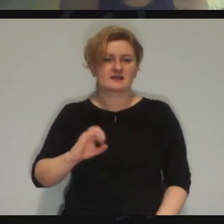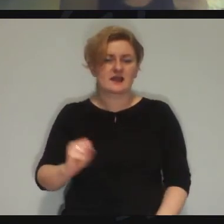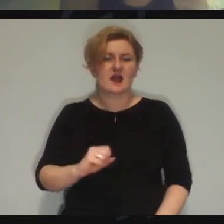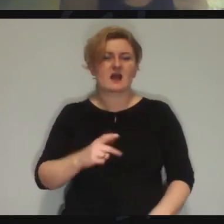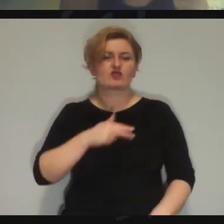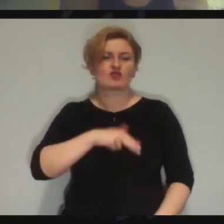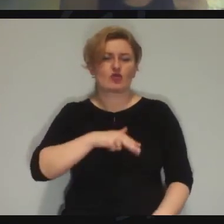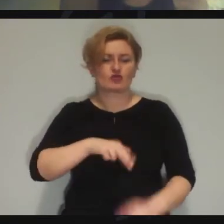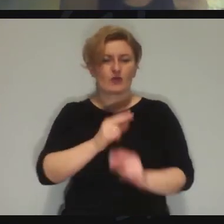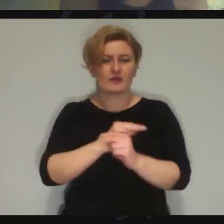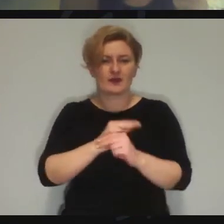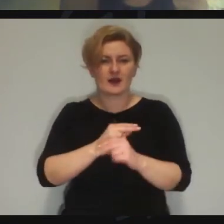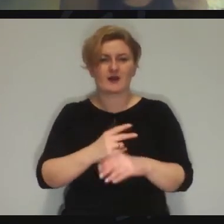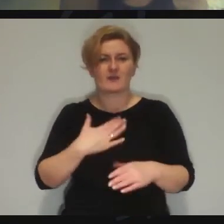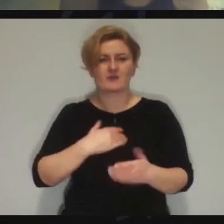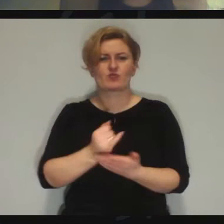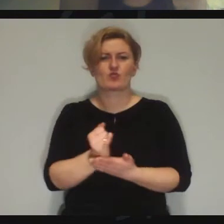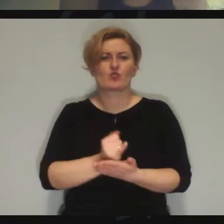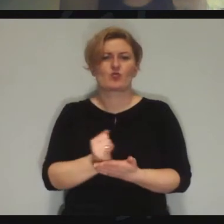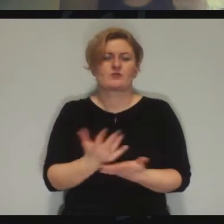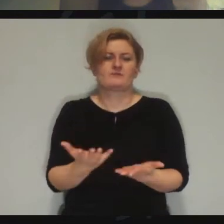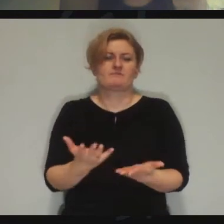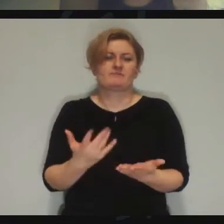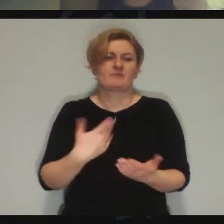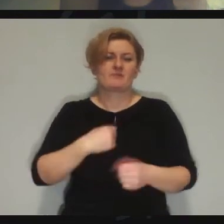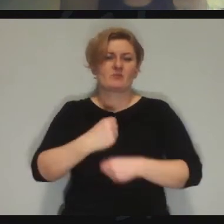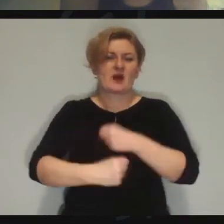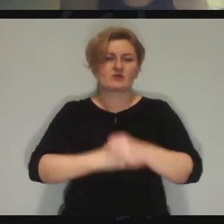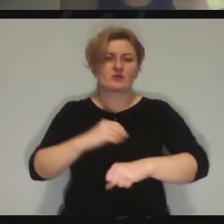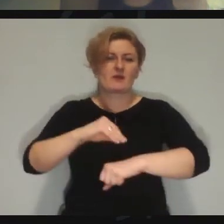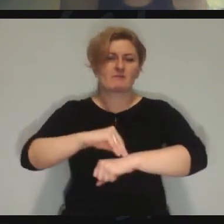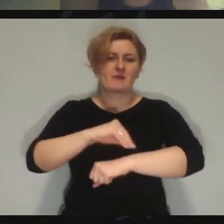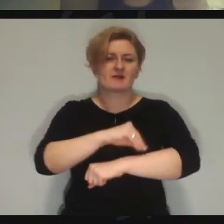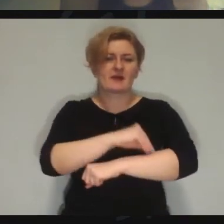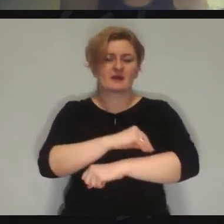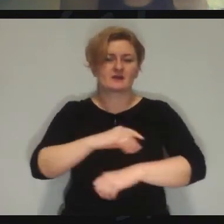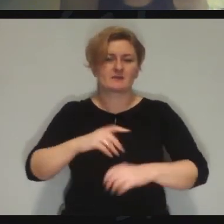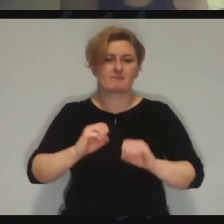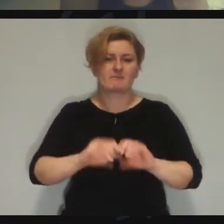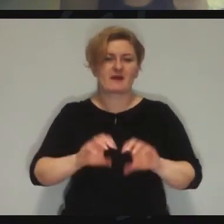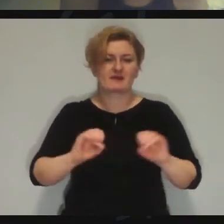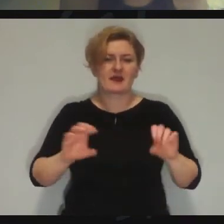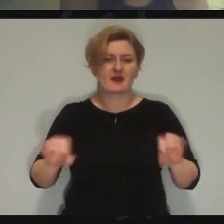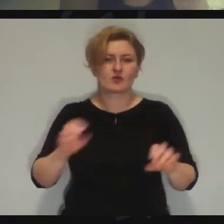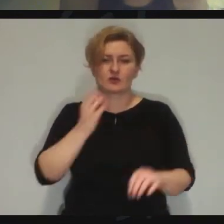Oraz mam ten kurs... Jak to nazwać? Pracuję metodą pedagogiki cyrku.